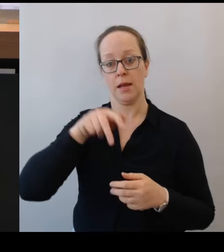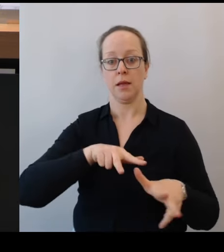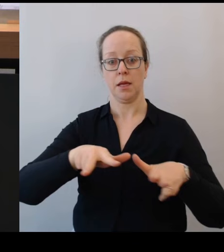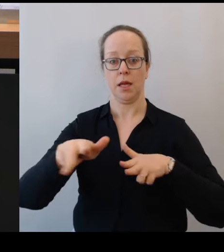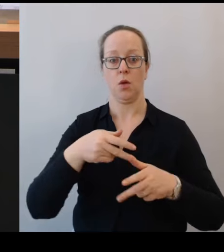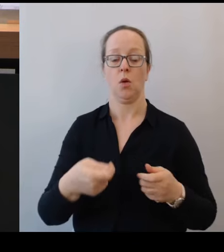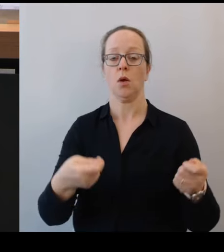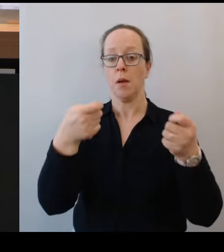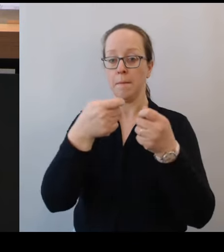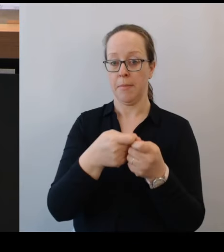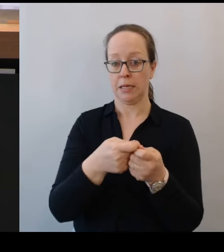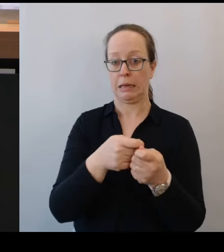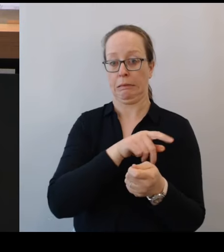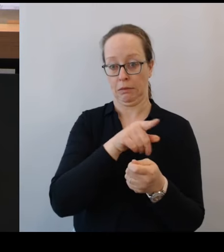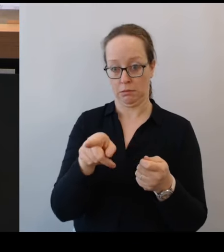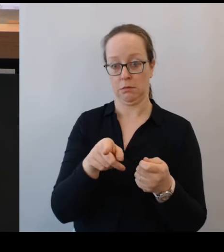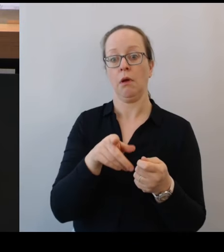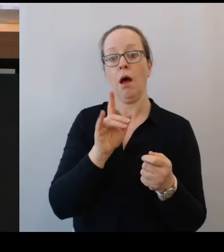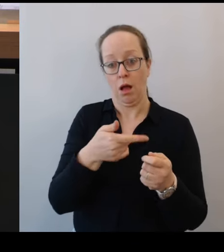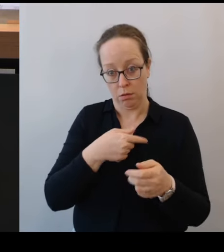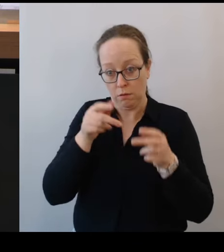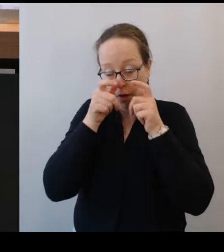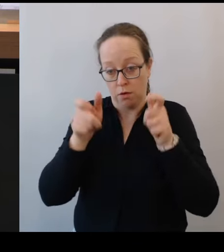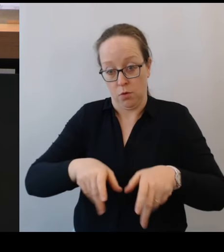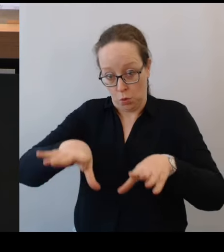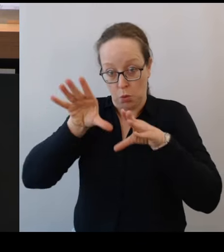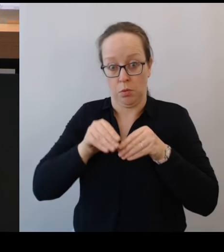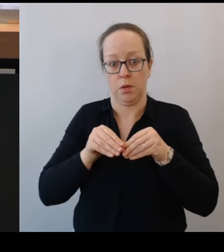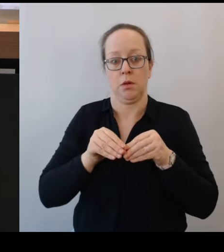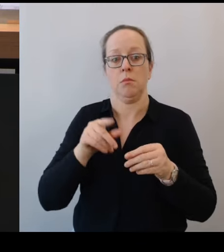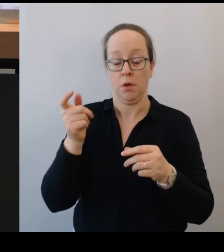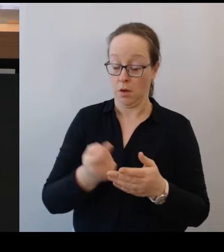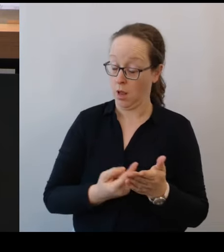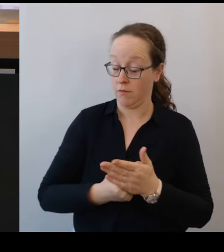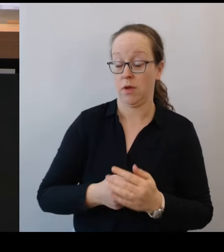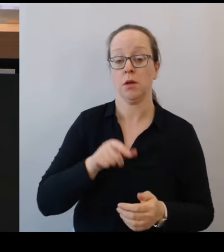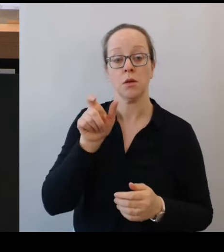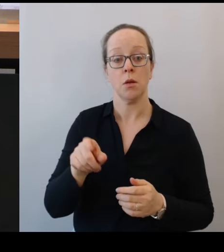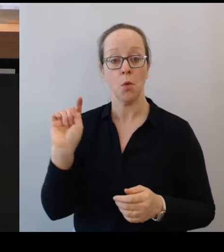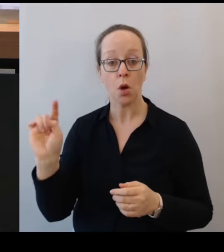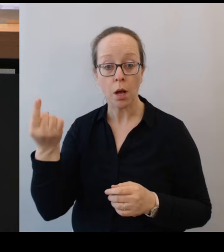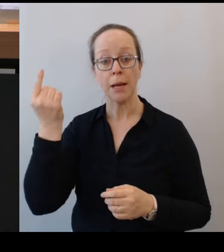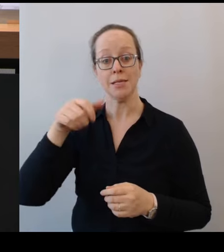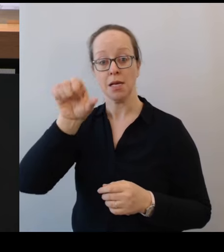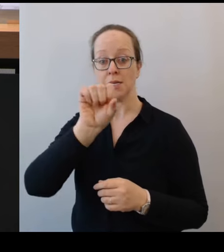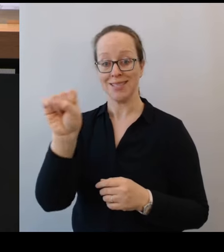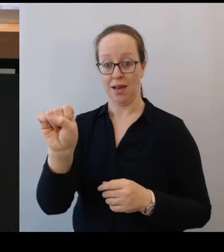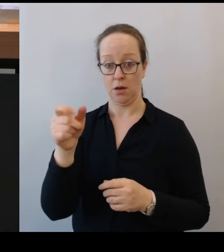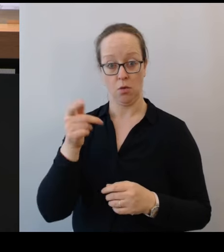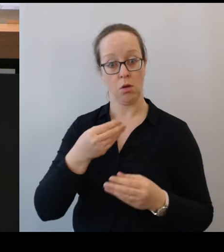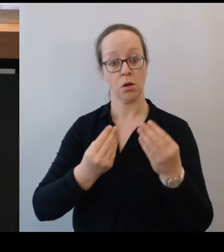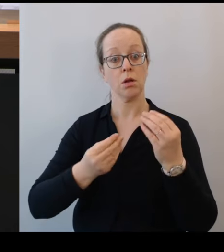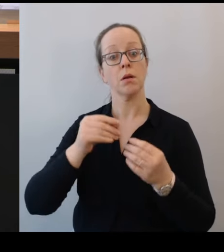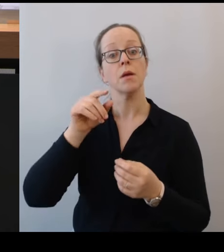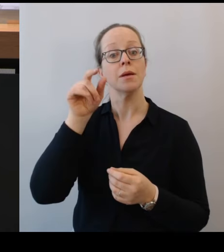professionell handeln. Und diese geforderte Professionalität lässt der Regierende Bürgermeister vermissen.